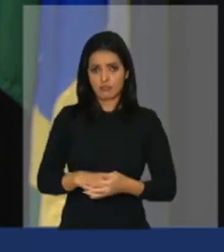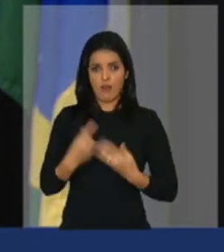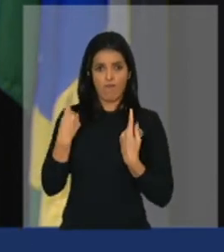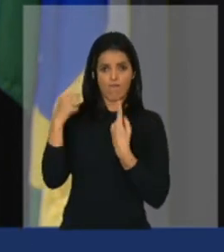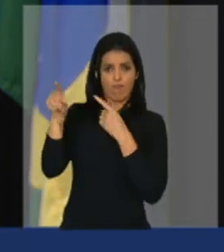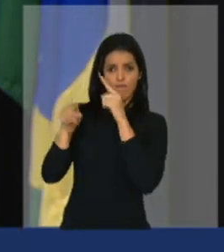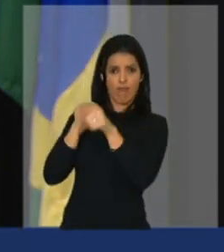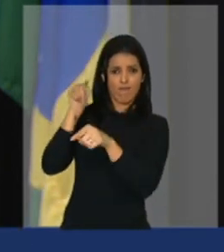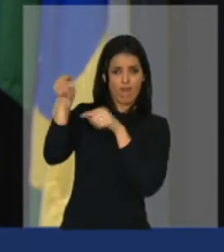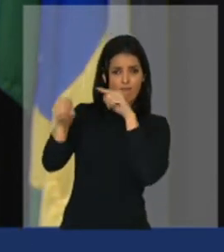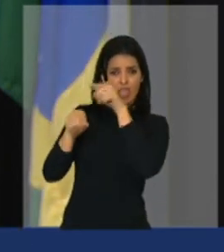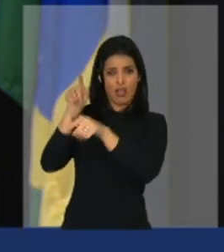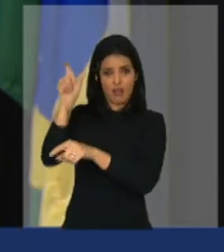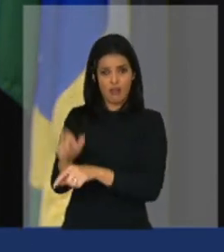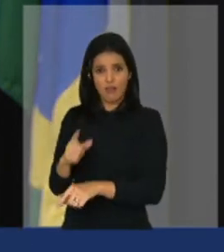ESTÁ DENTRO DAS QUATRO LINHAS DE CONSTITUIÇÃO. E EU POSSO